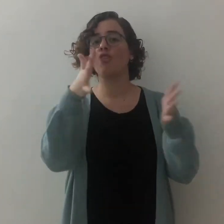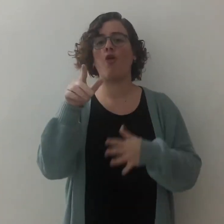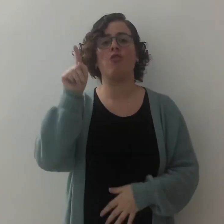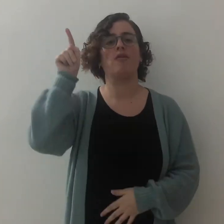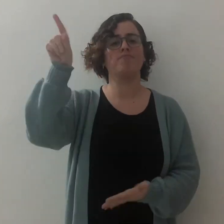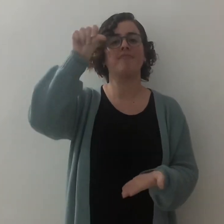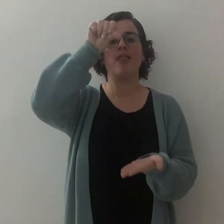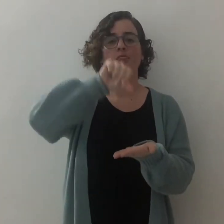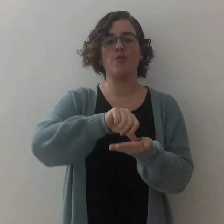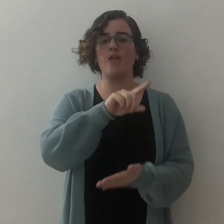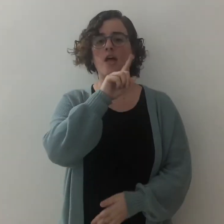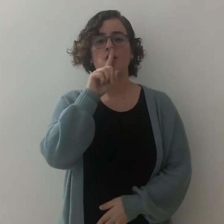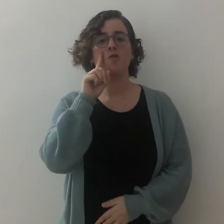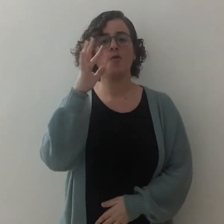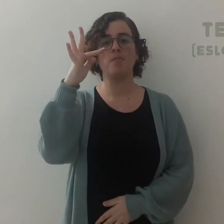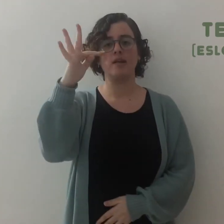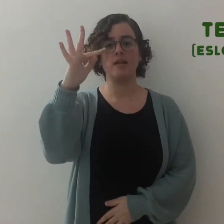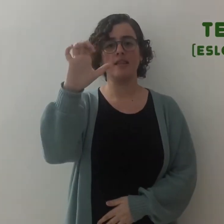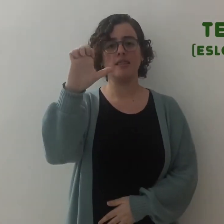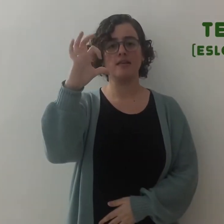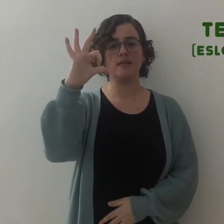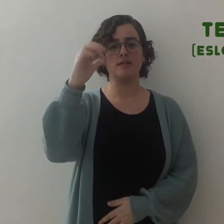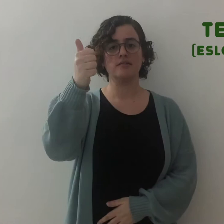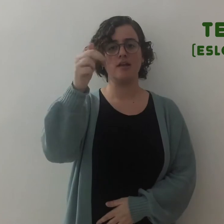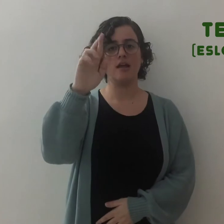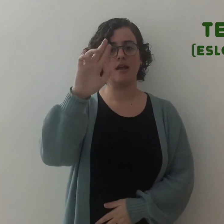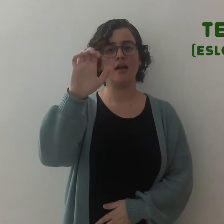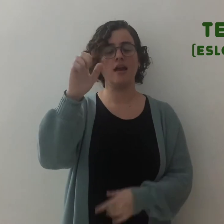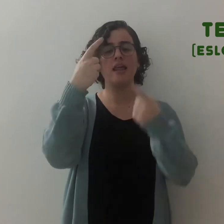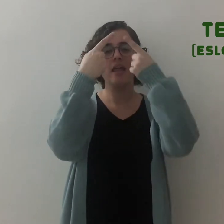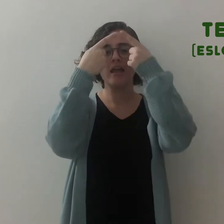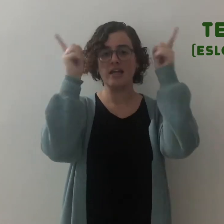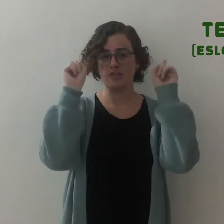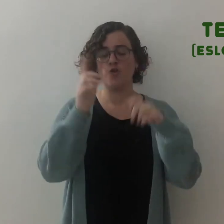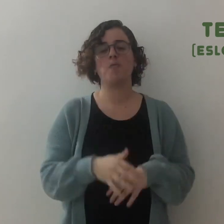Se organizará en la ciudad eslovaca Tesáre.